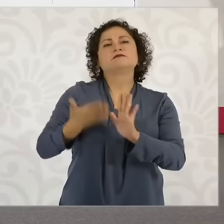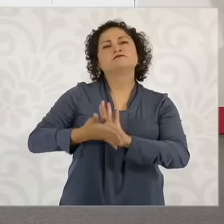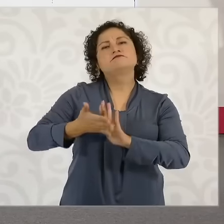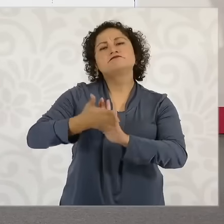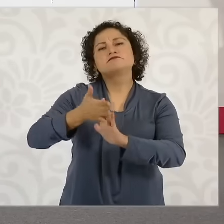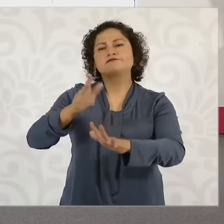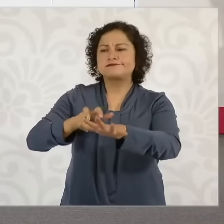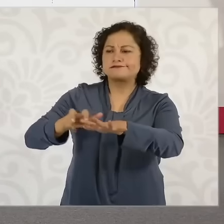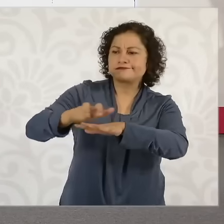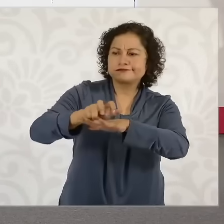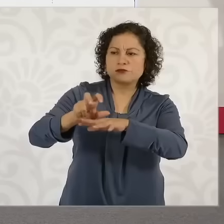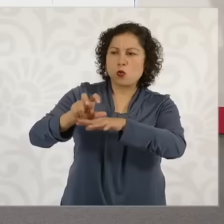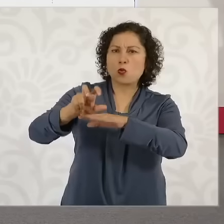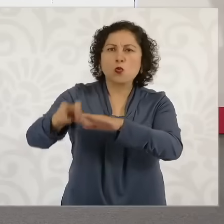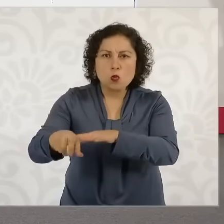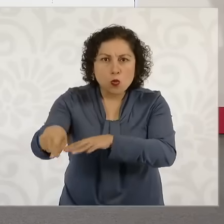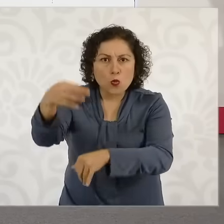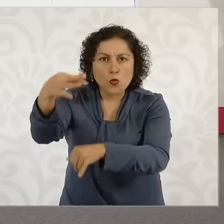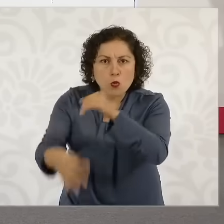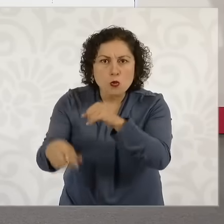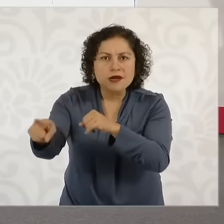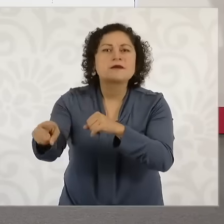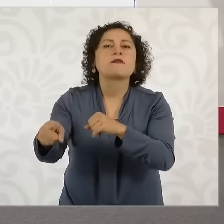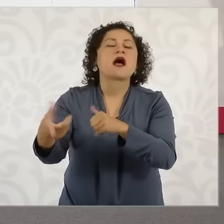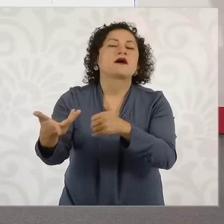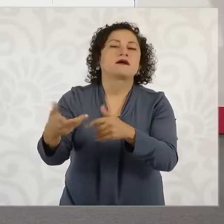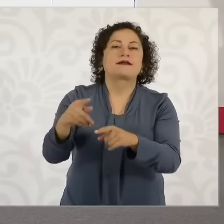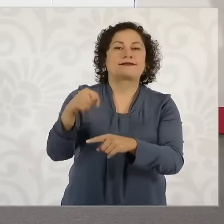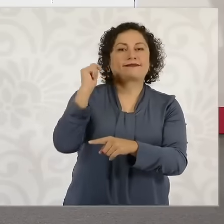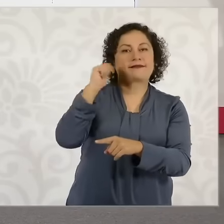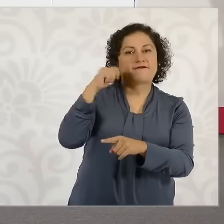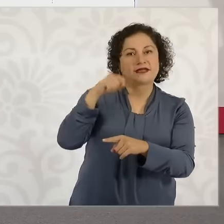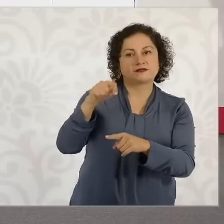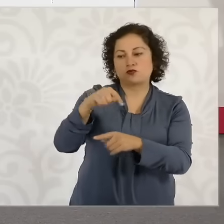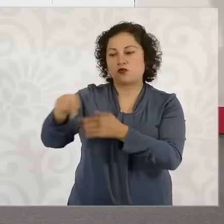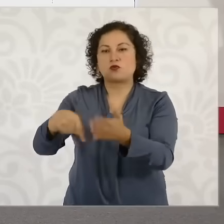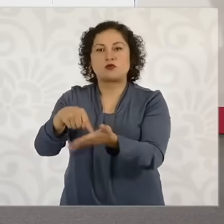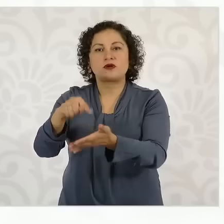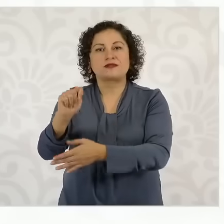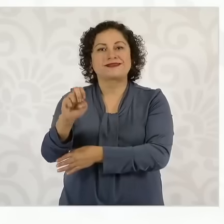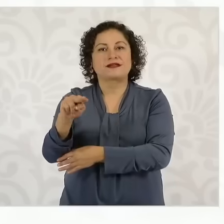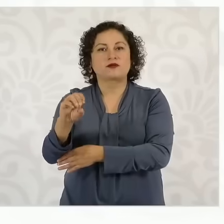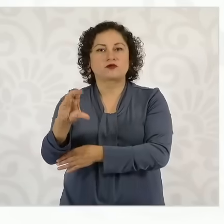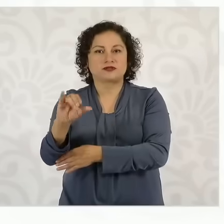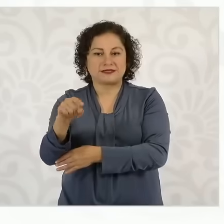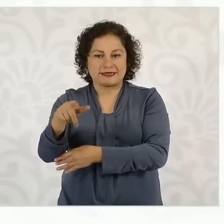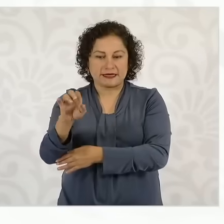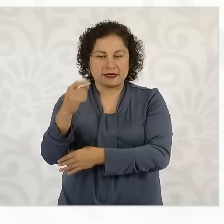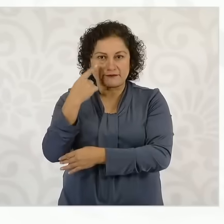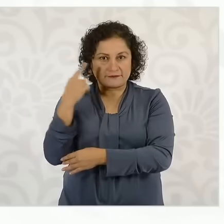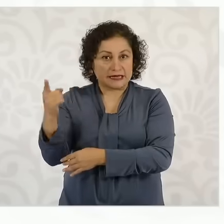teníamos con Tabasco y Tenosi que finalmente ya abrimos operaciones esa fecha al 100%. Ya